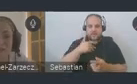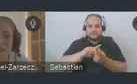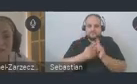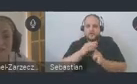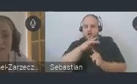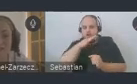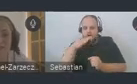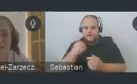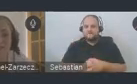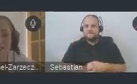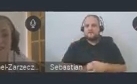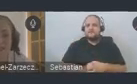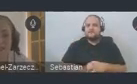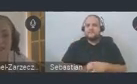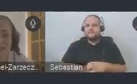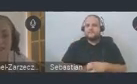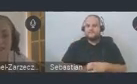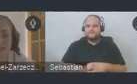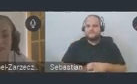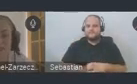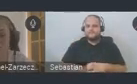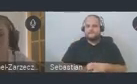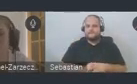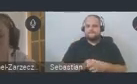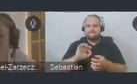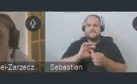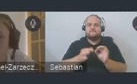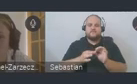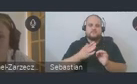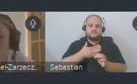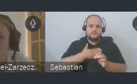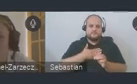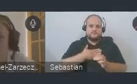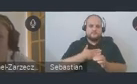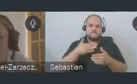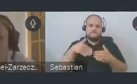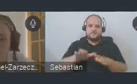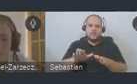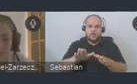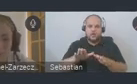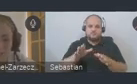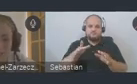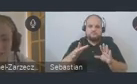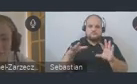Mieliśmy też nawet podłączone wideo przez taki specjalny grabber,